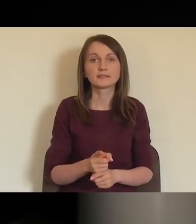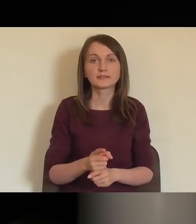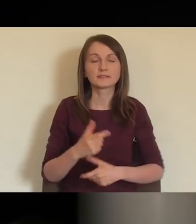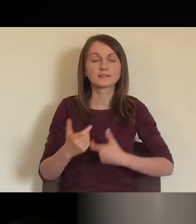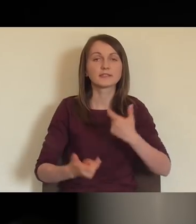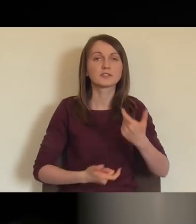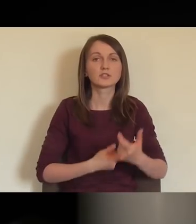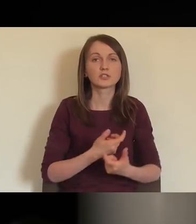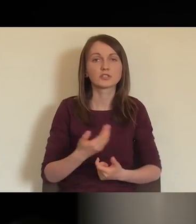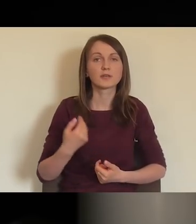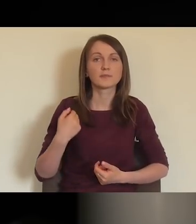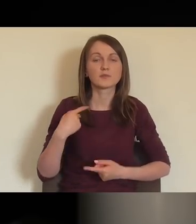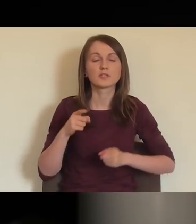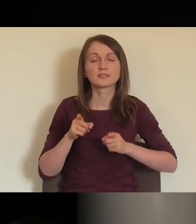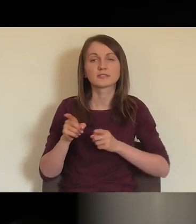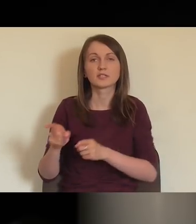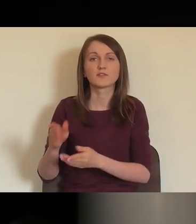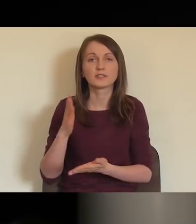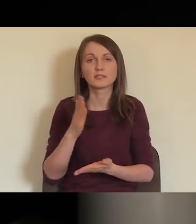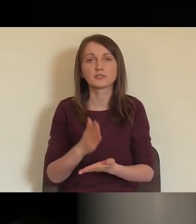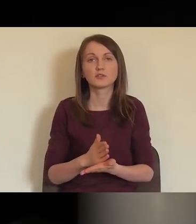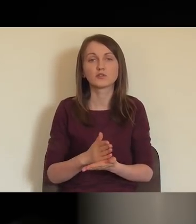były skierowane jedynie na Twoją chwałę.